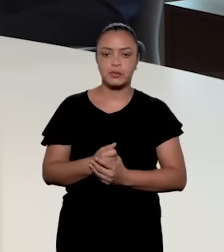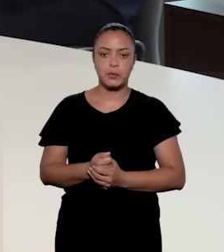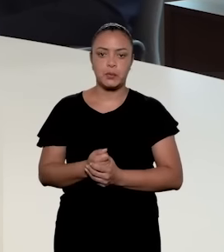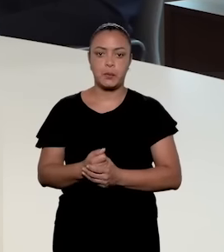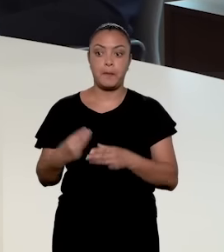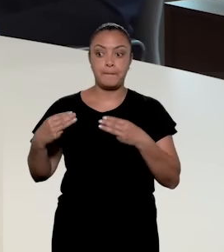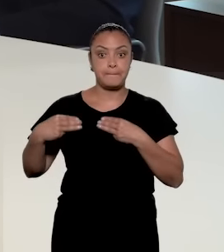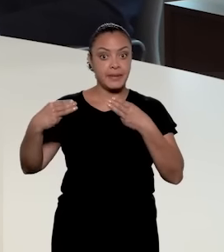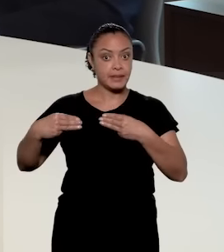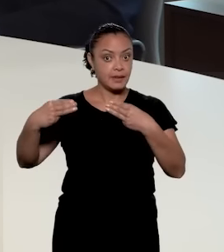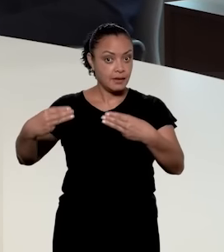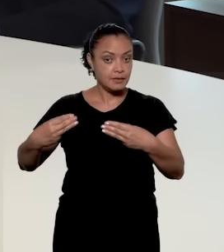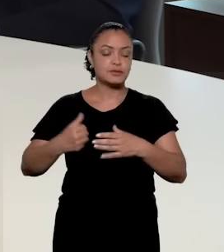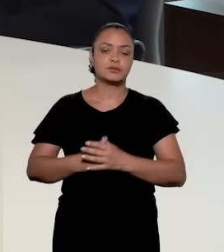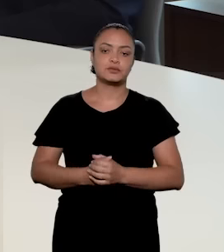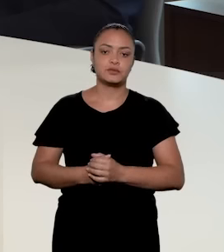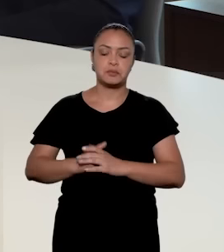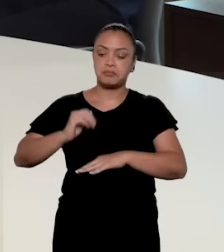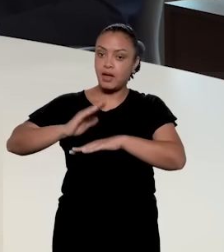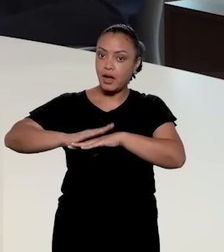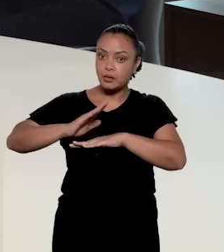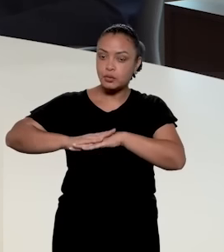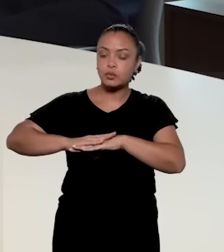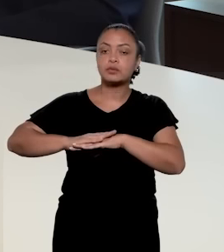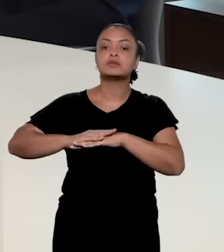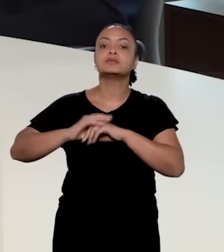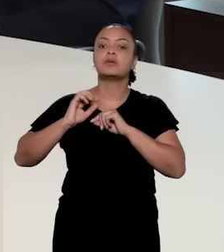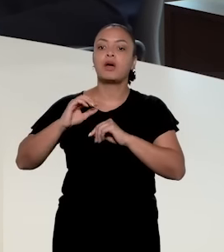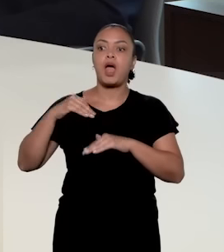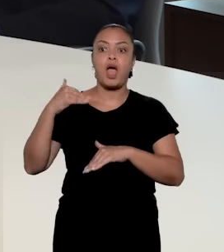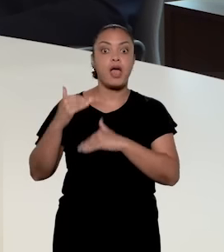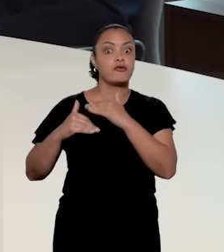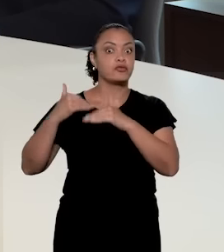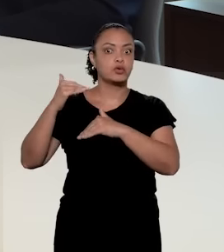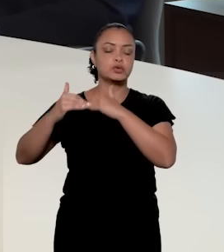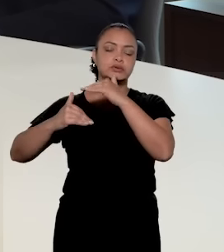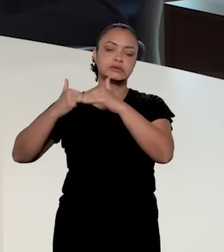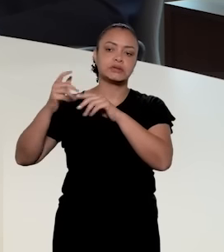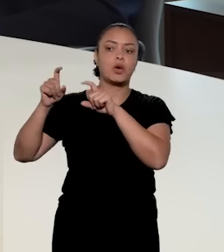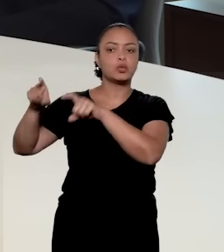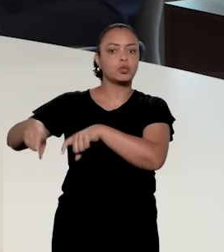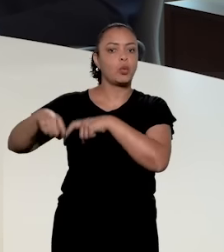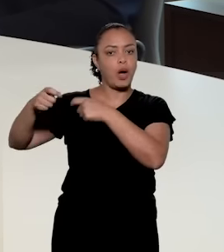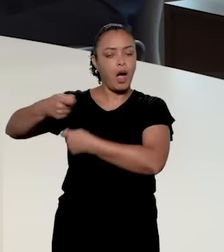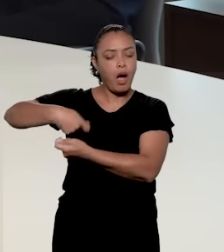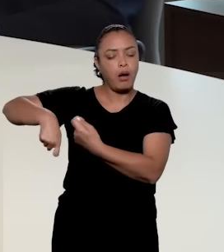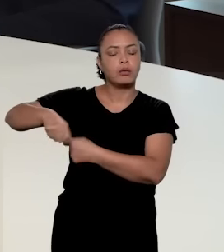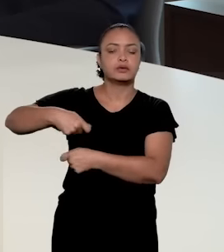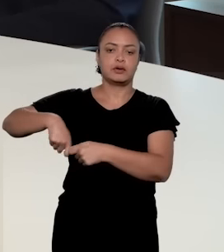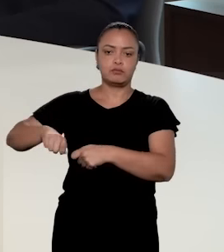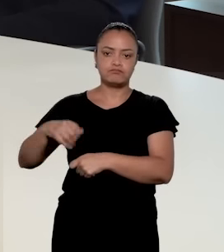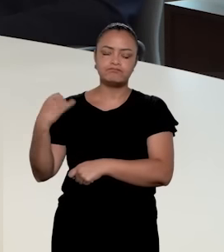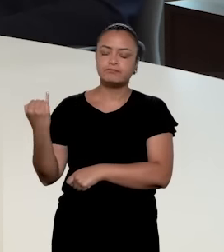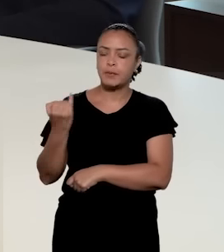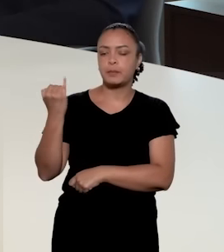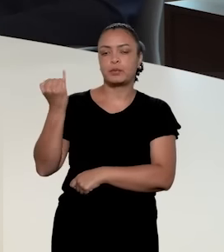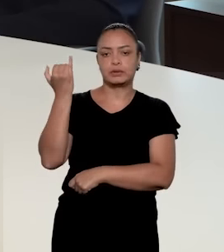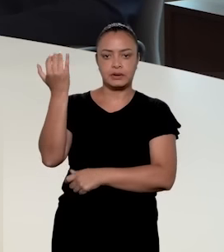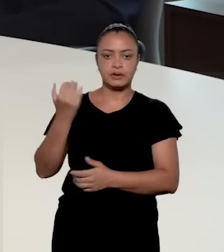como professor, como ministro, pela sua atuação à frente da evolução do agronegócio no Brasil,